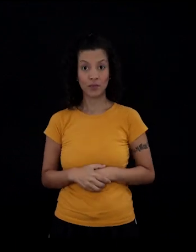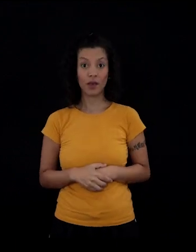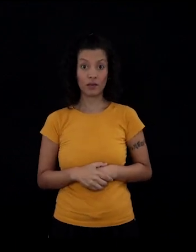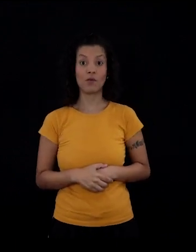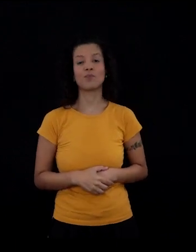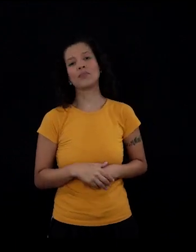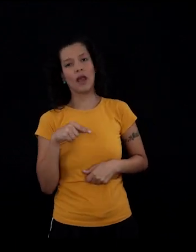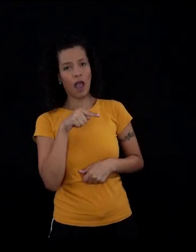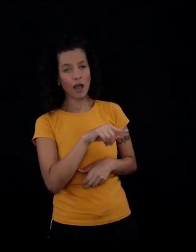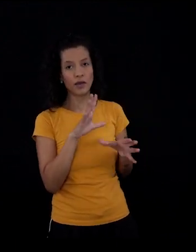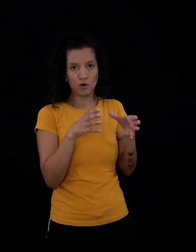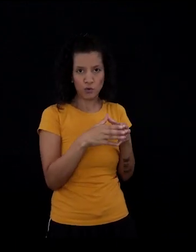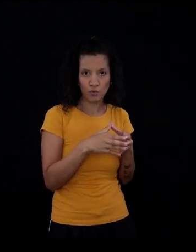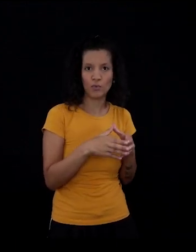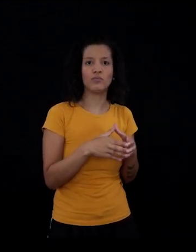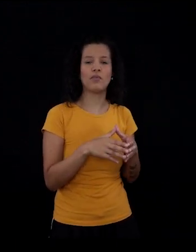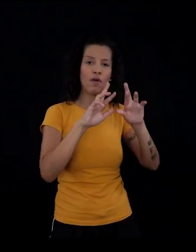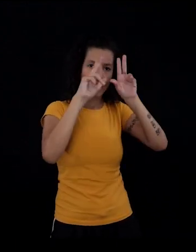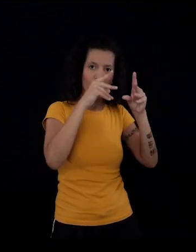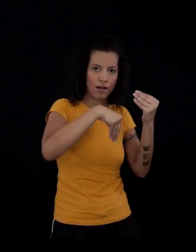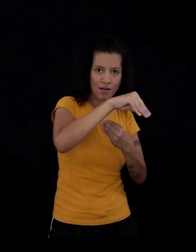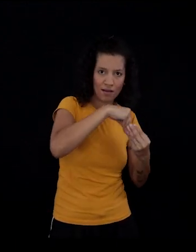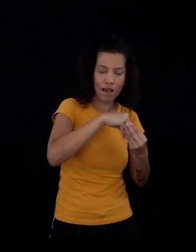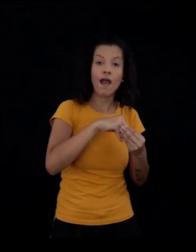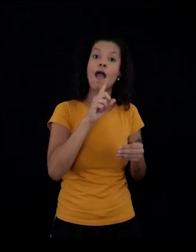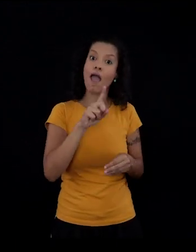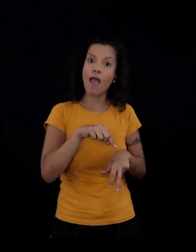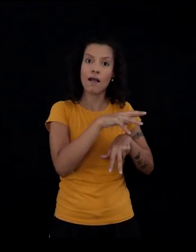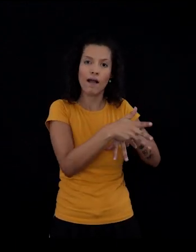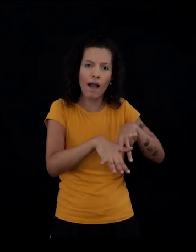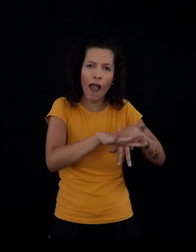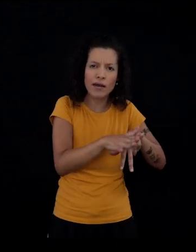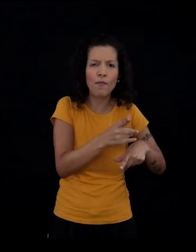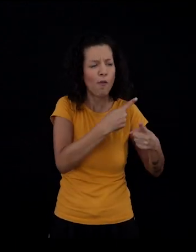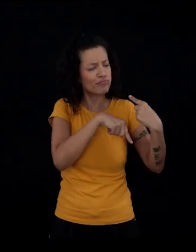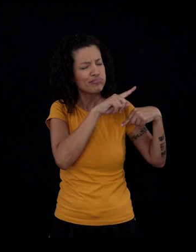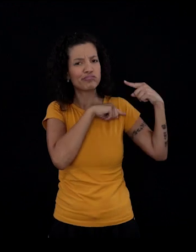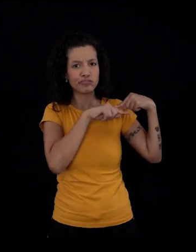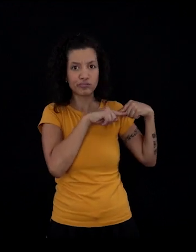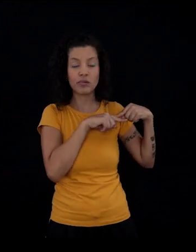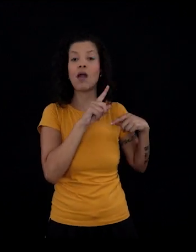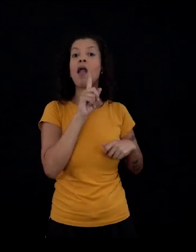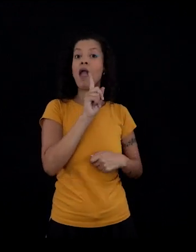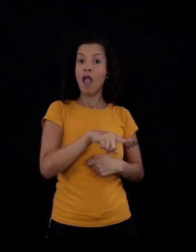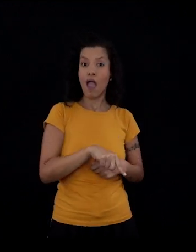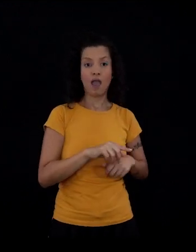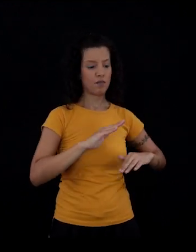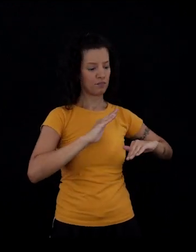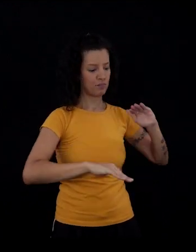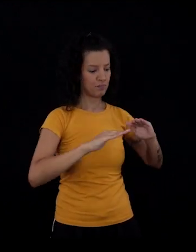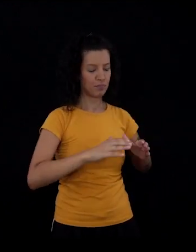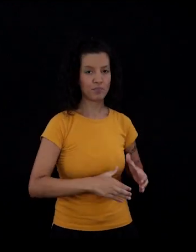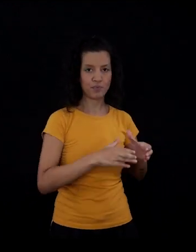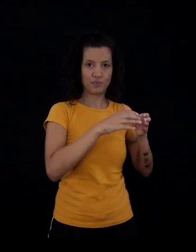O caboclo toca o carimbó raiz, que seria curimbó e banjo e um sopro,